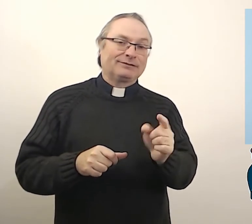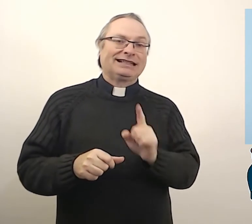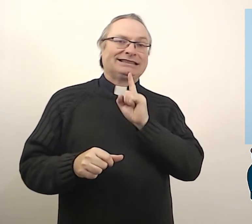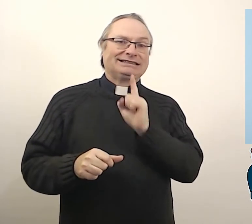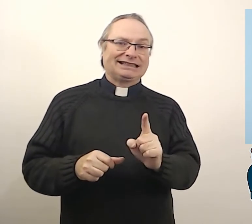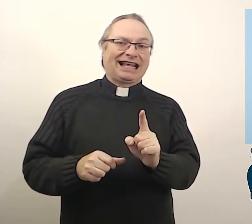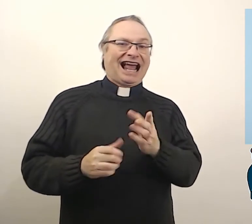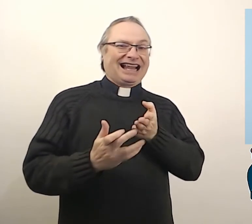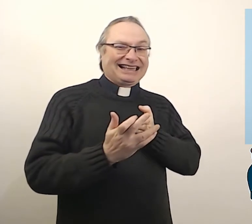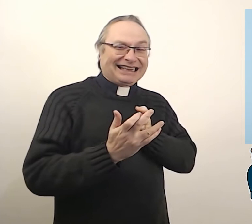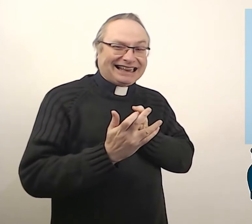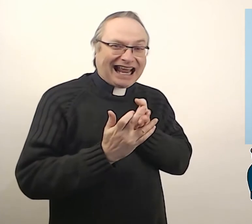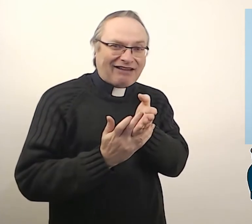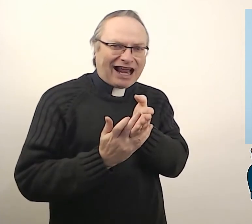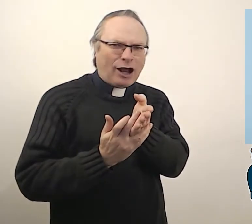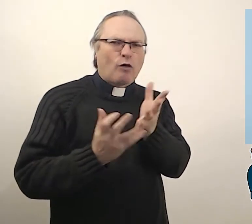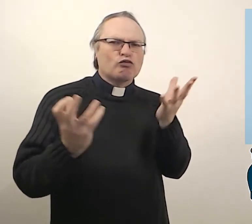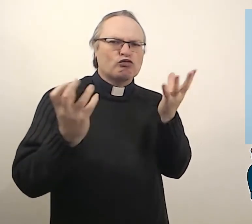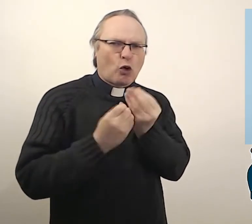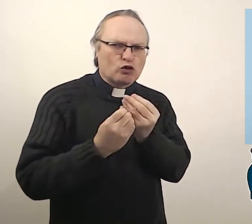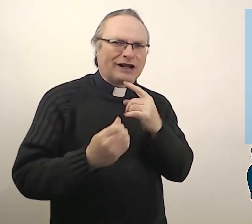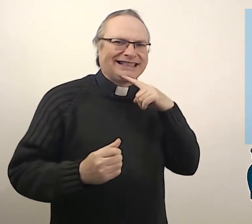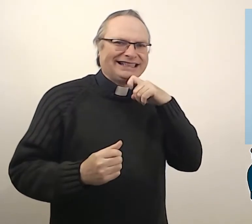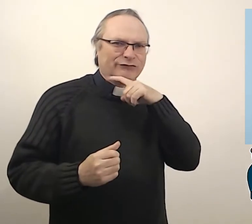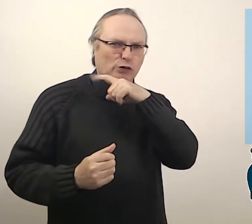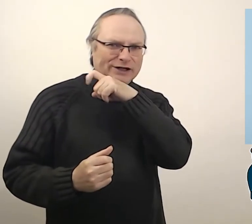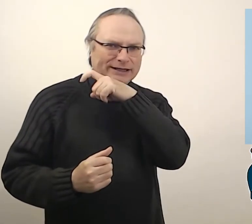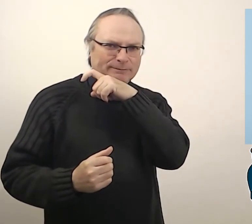«C'est à travers beaucoup de difficultés